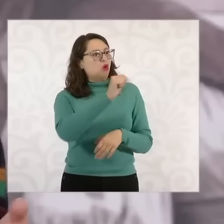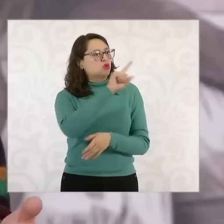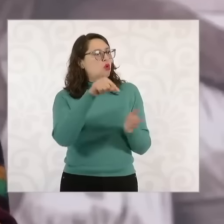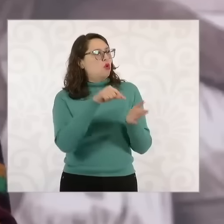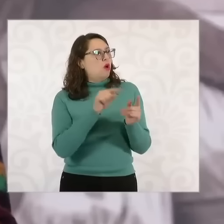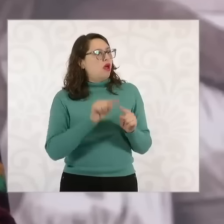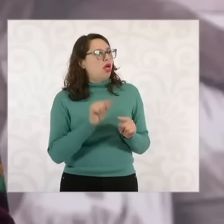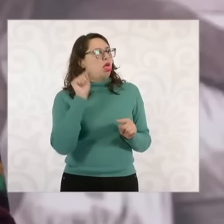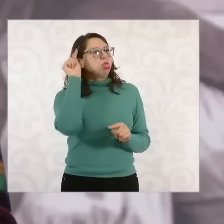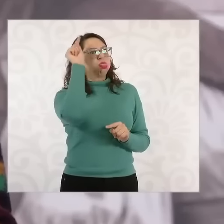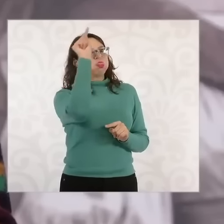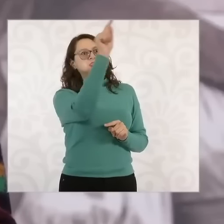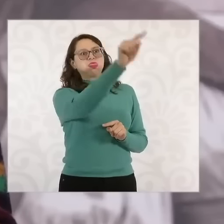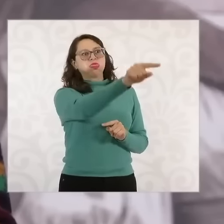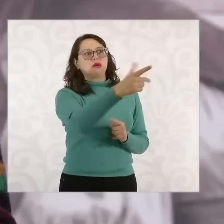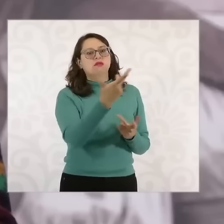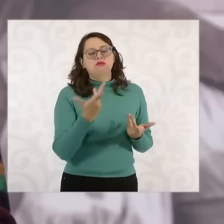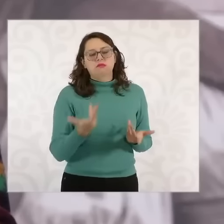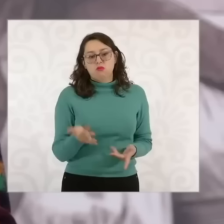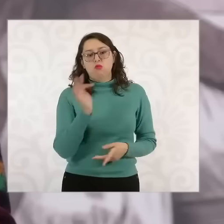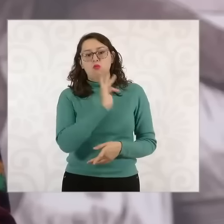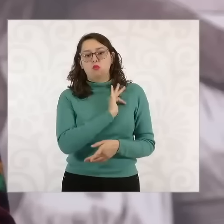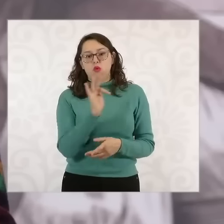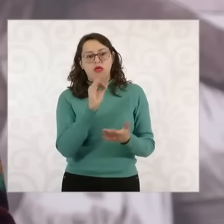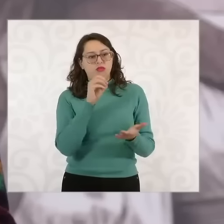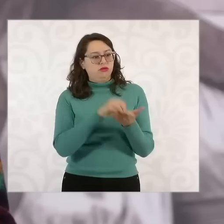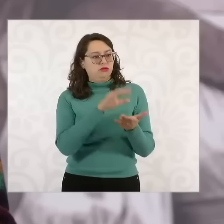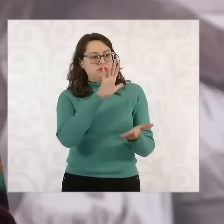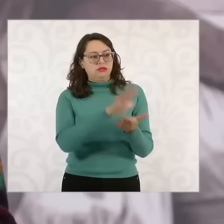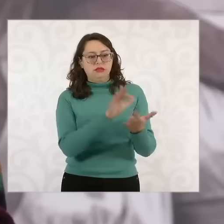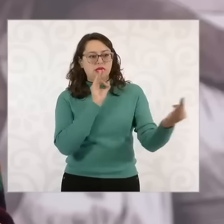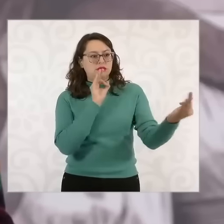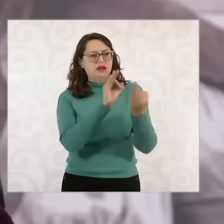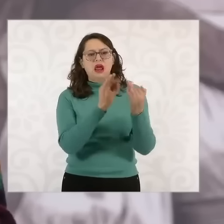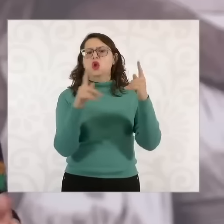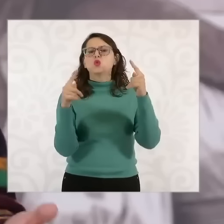De esta manera poder hacer citas en la que más nos corresponda si queremos ir tal vez a una cita